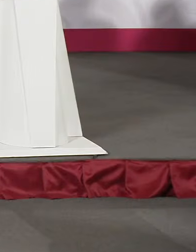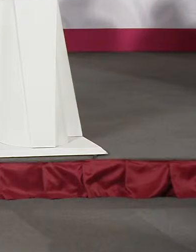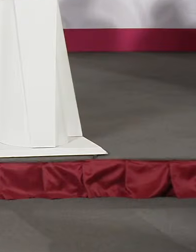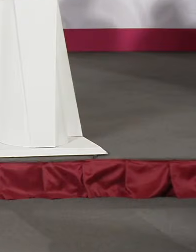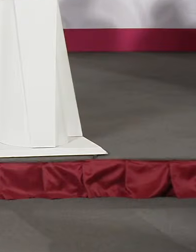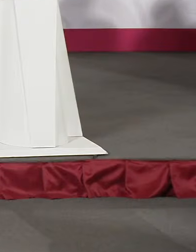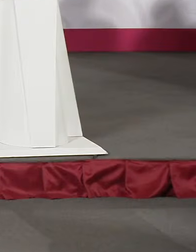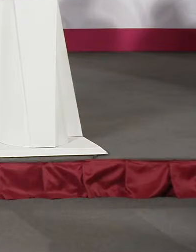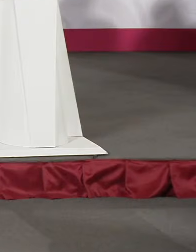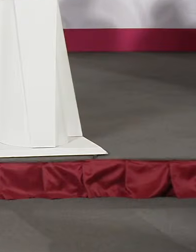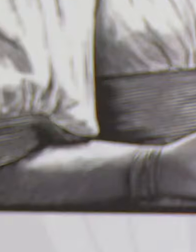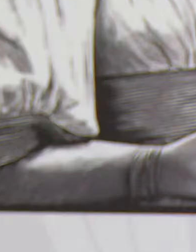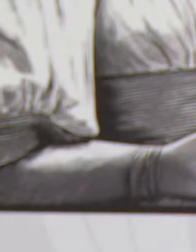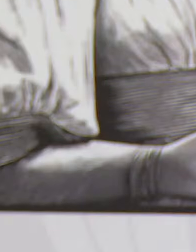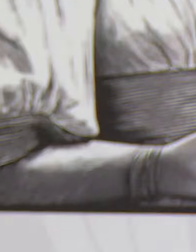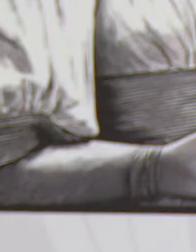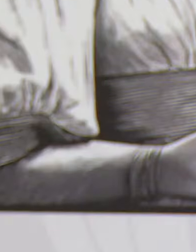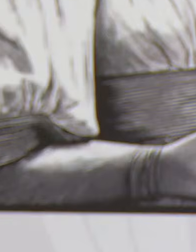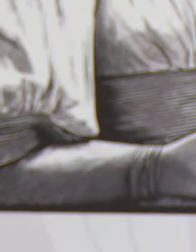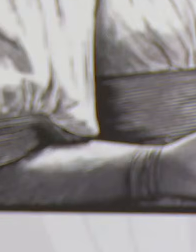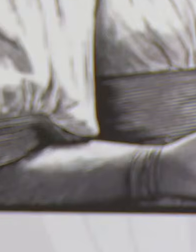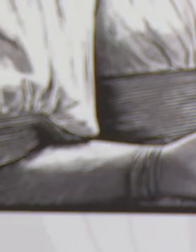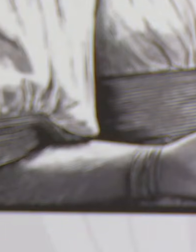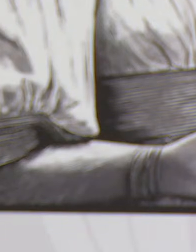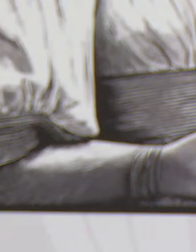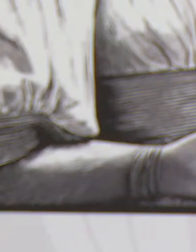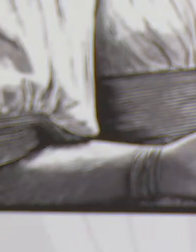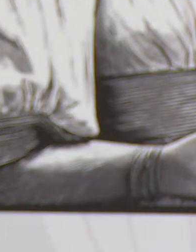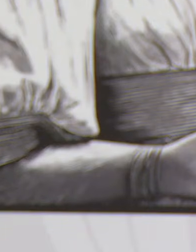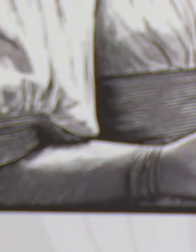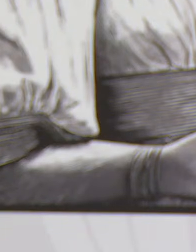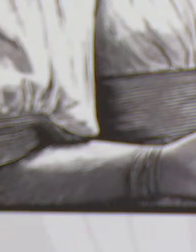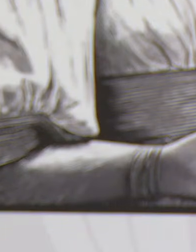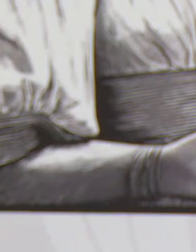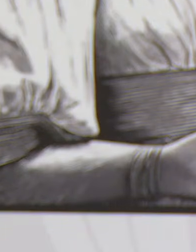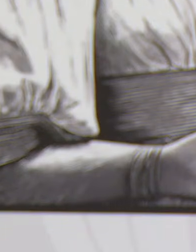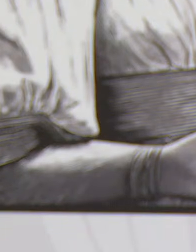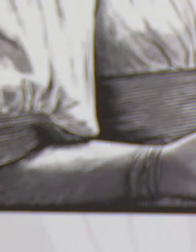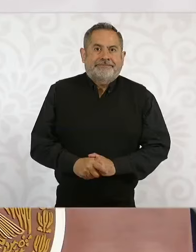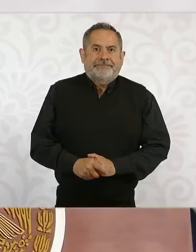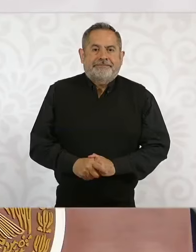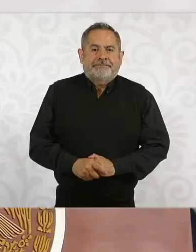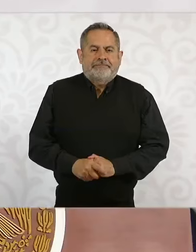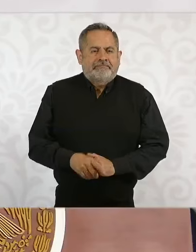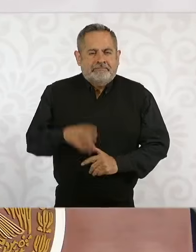para México, porque considera todo el proceso de formulación llenado y envasado de las insulinas.